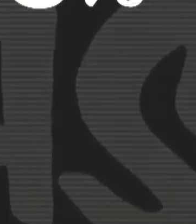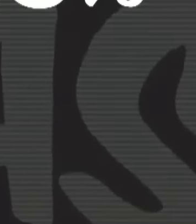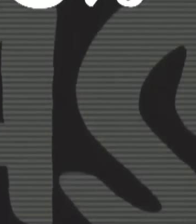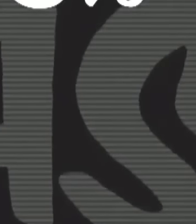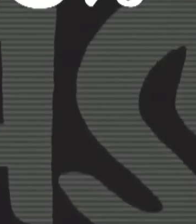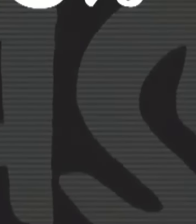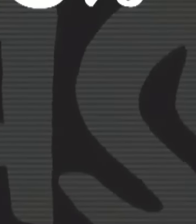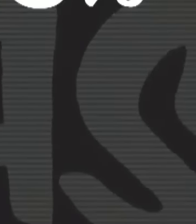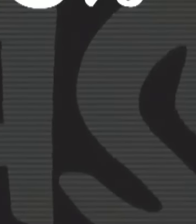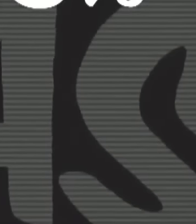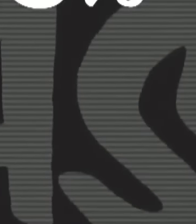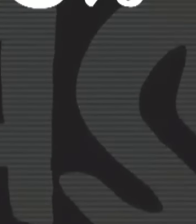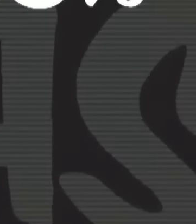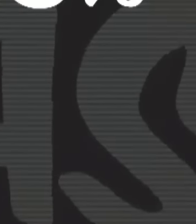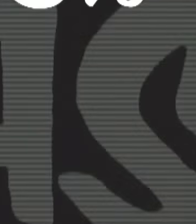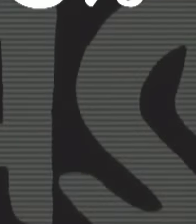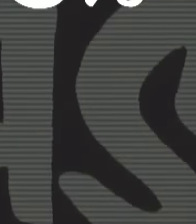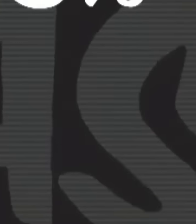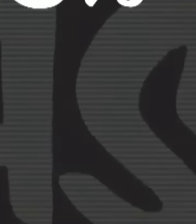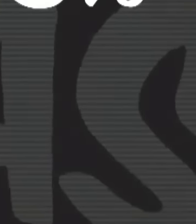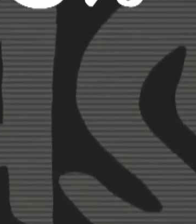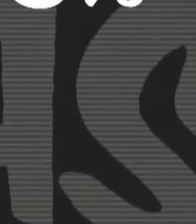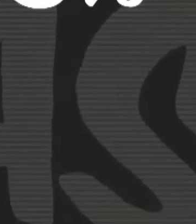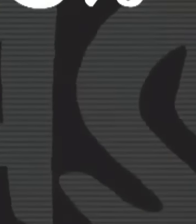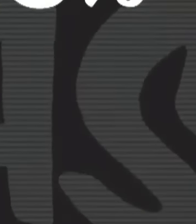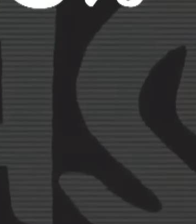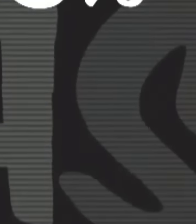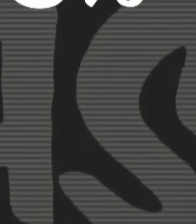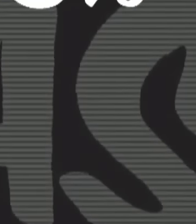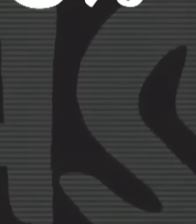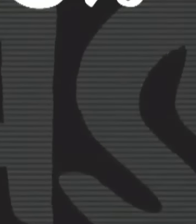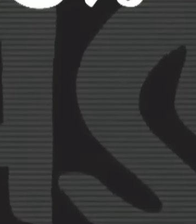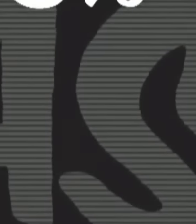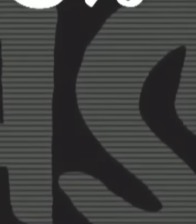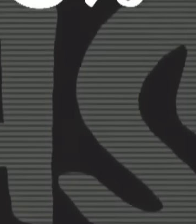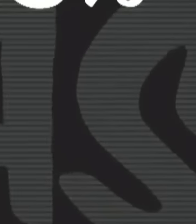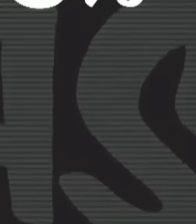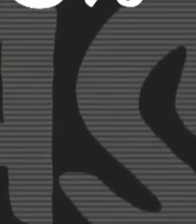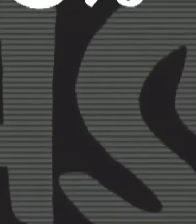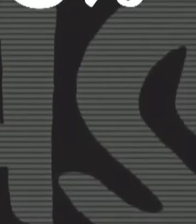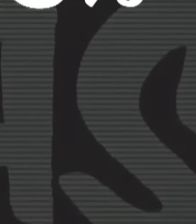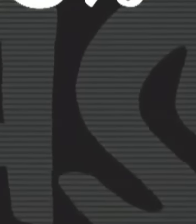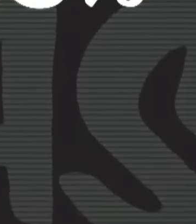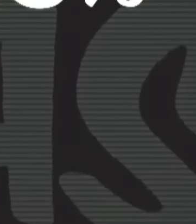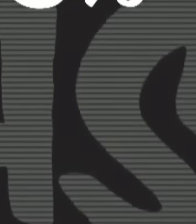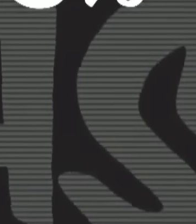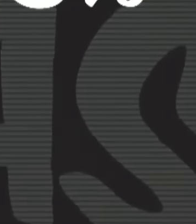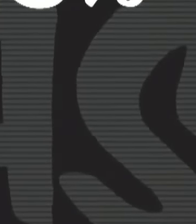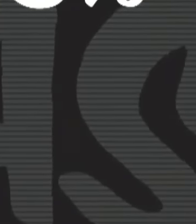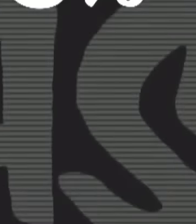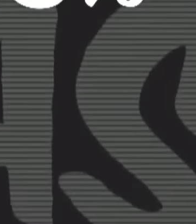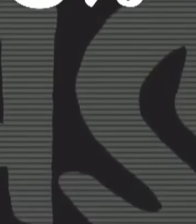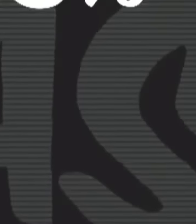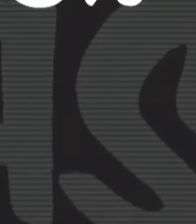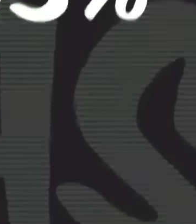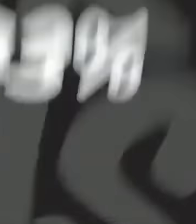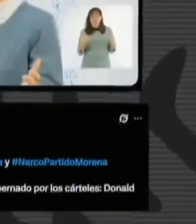pero solo el 6% son tweets originales y el resto retweets, amplificado por un 50.43% 43% de vots.